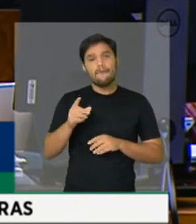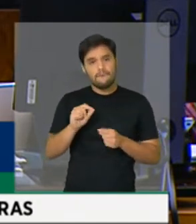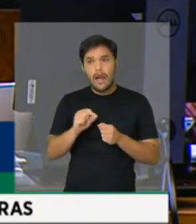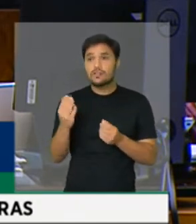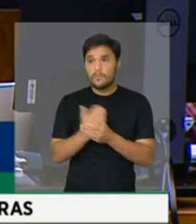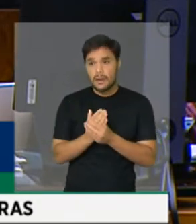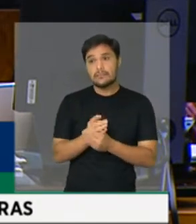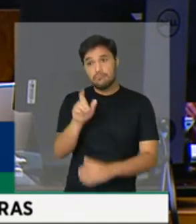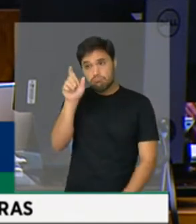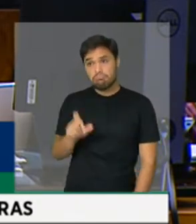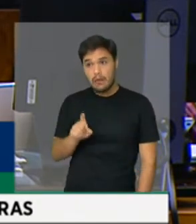LEMBRETE, A TODOS OS DEPUTADOS QUE COMPÕEM TANTO O PLENÁRIO